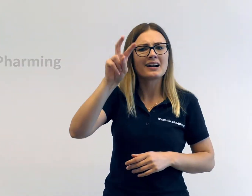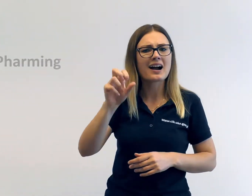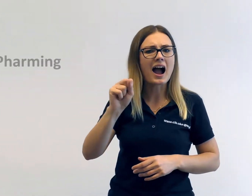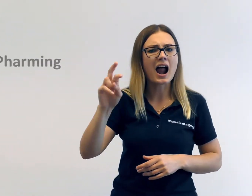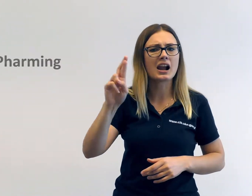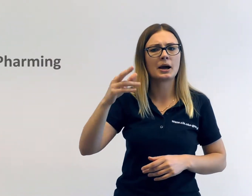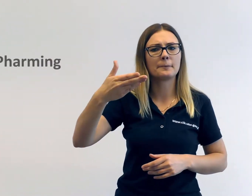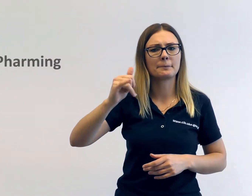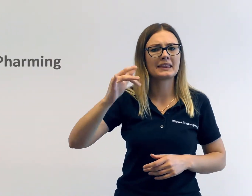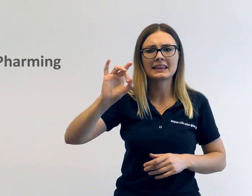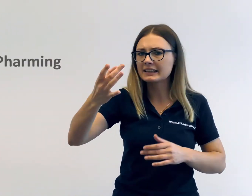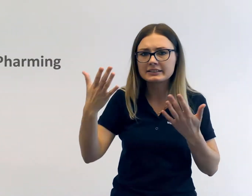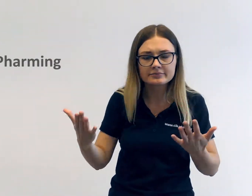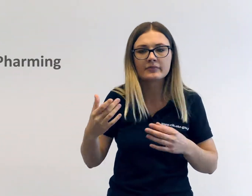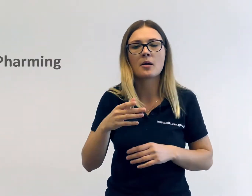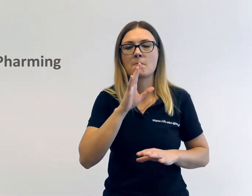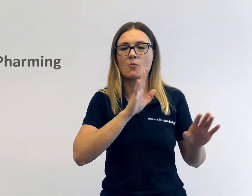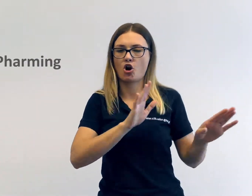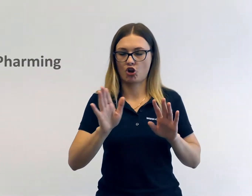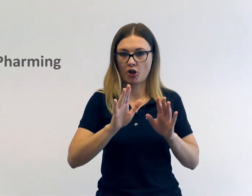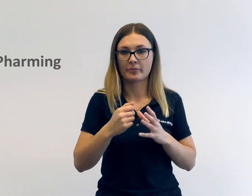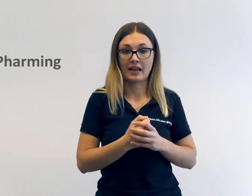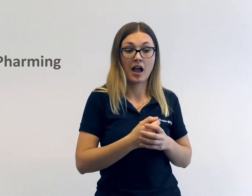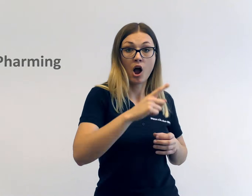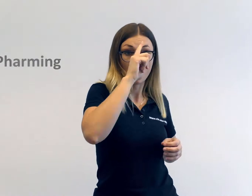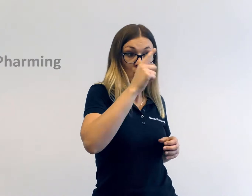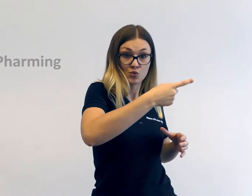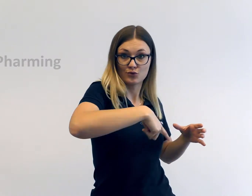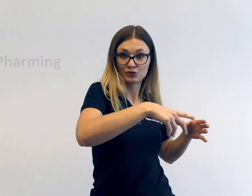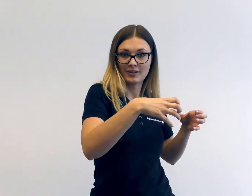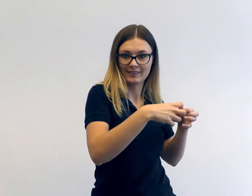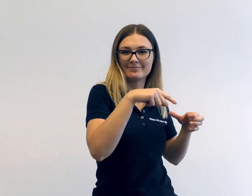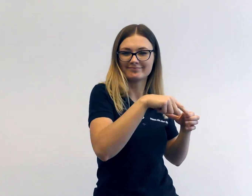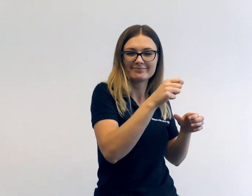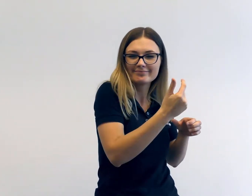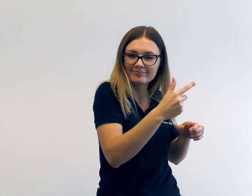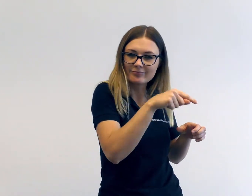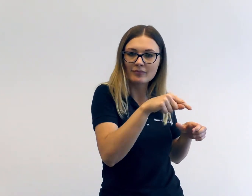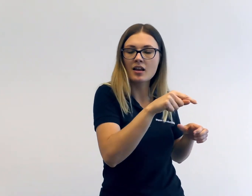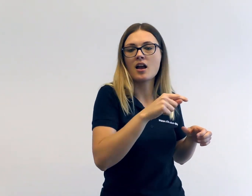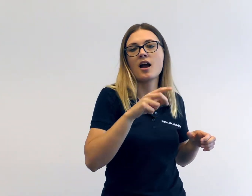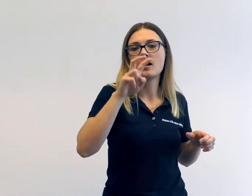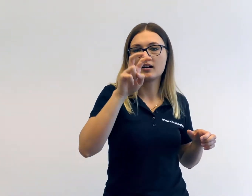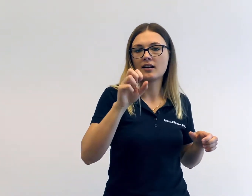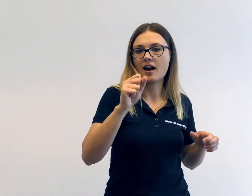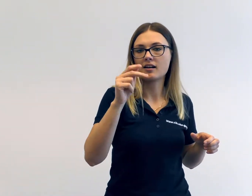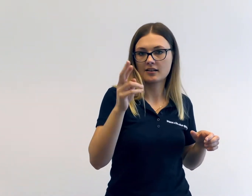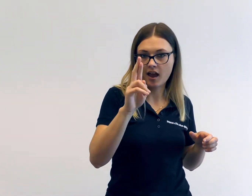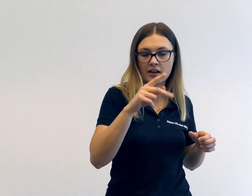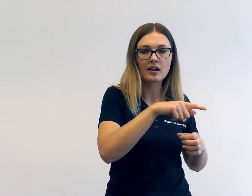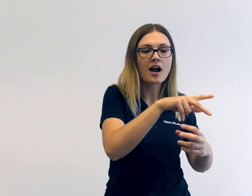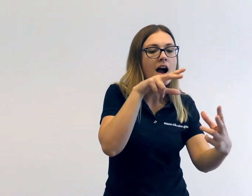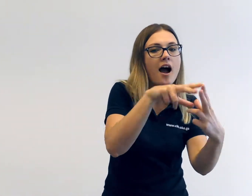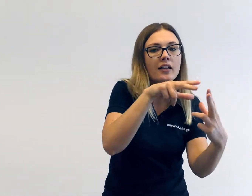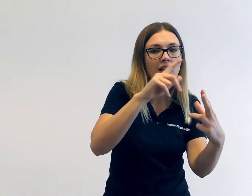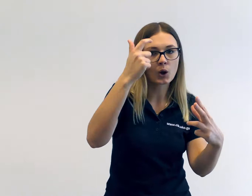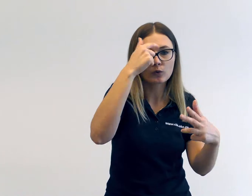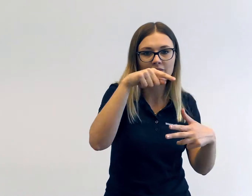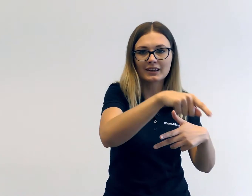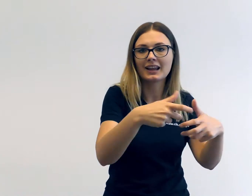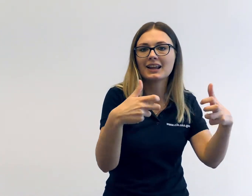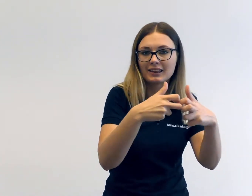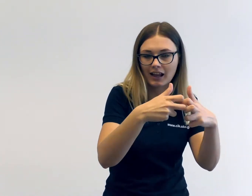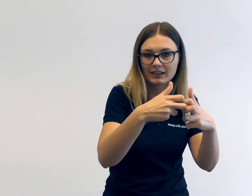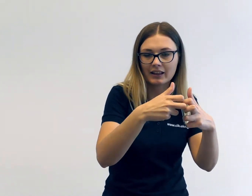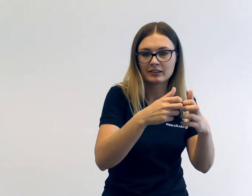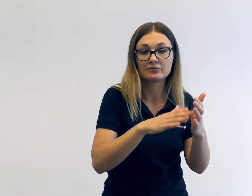Jego specyficzną odmianą jest pharming, znacznie trudniejszy do wykrycia przez użytkowników sieci.